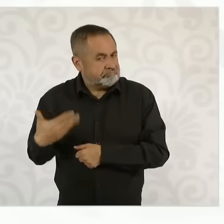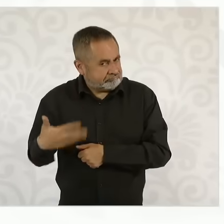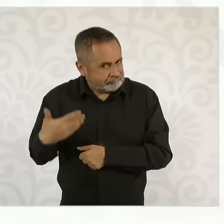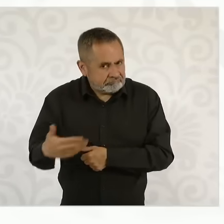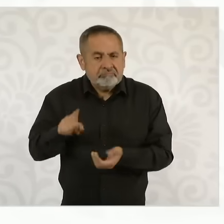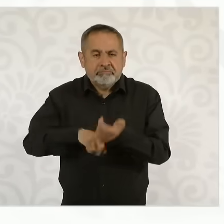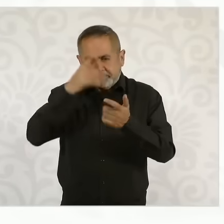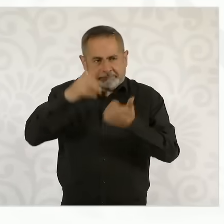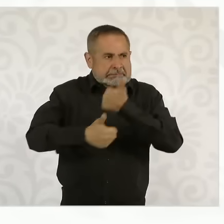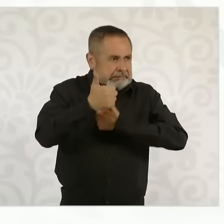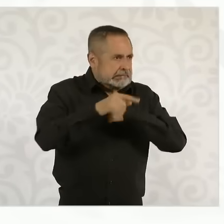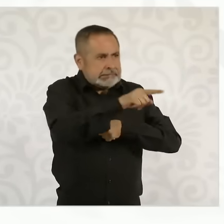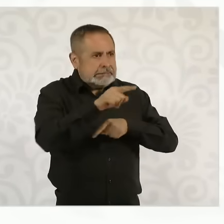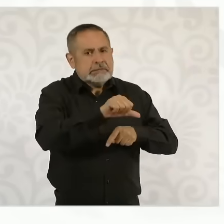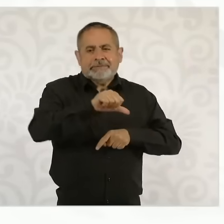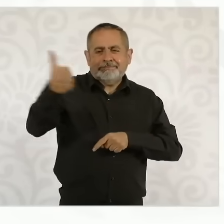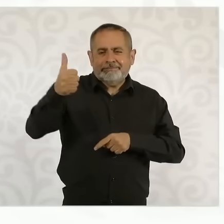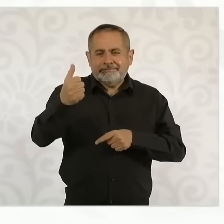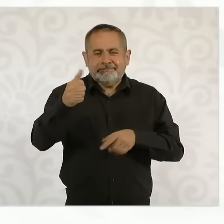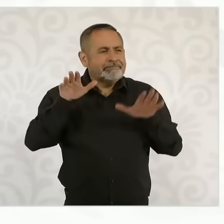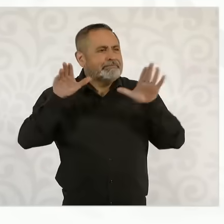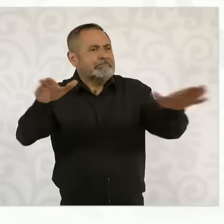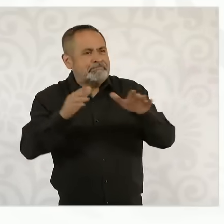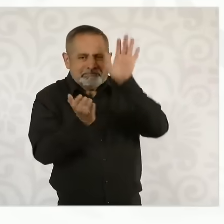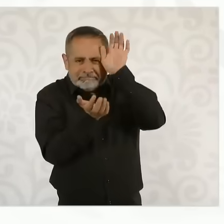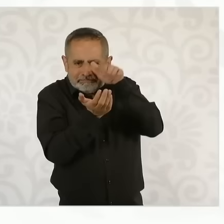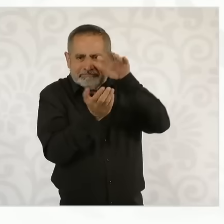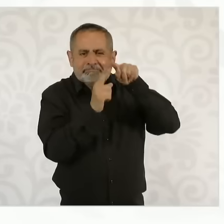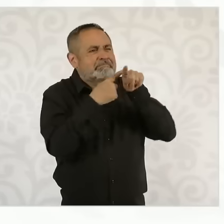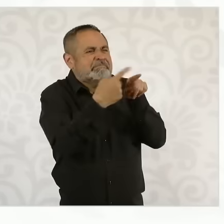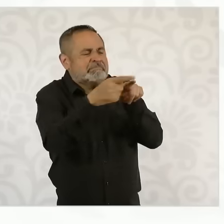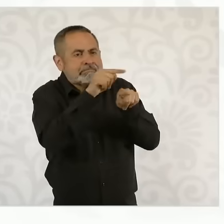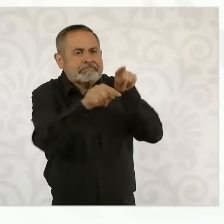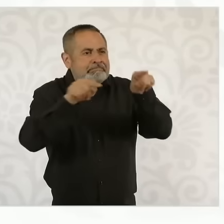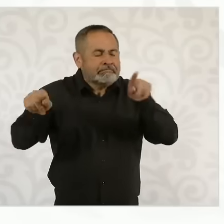mercado altamente competitivo y en lo cual con las actuales capacidades de Mexicana ha logrado este